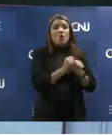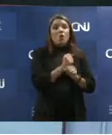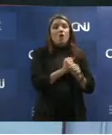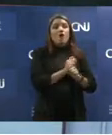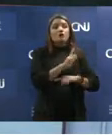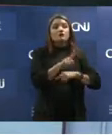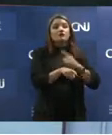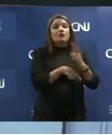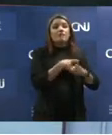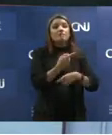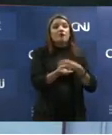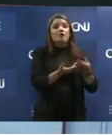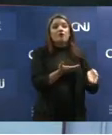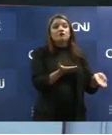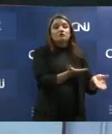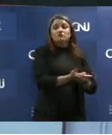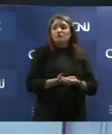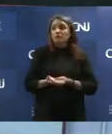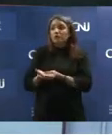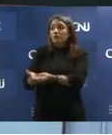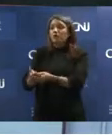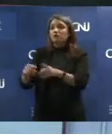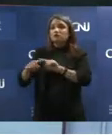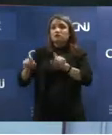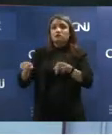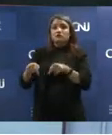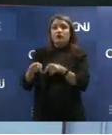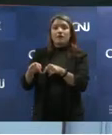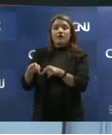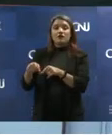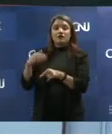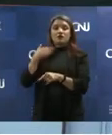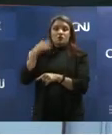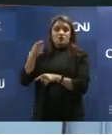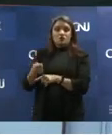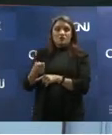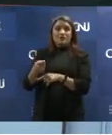o processo ficou parado sem andamento durante o período